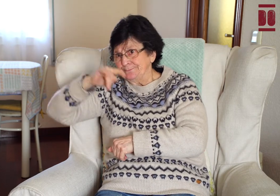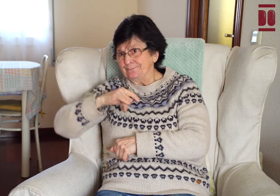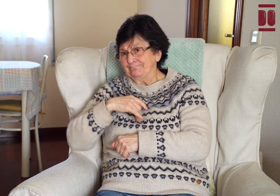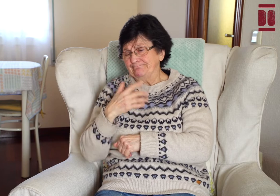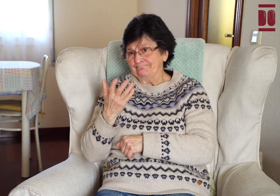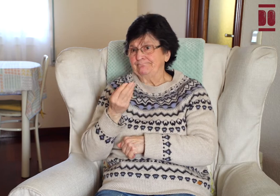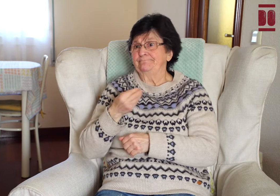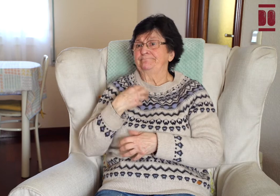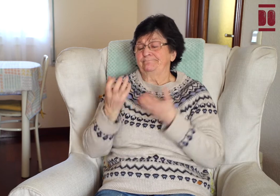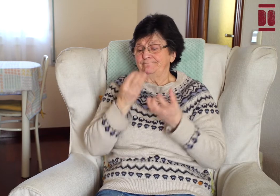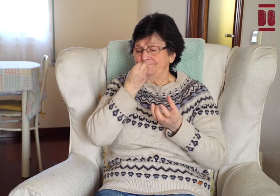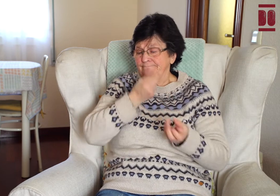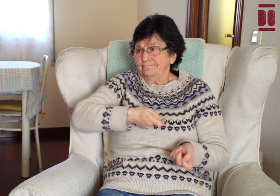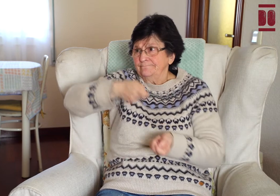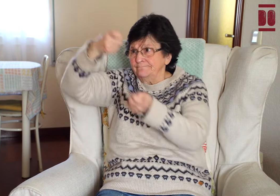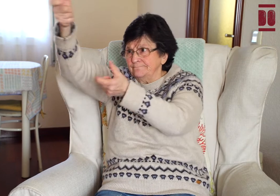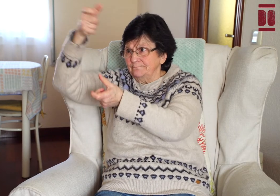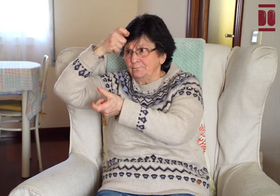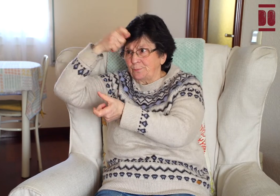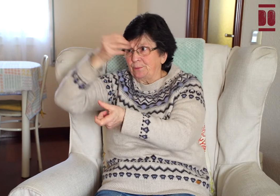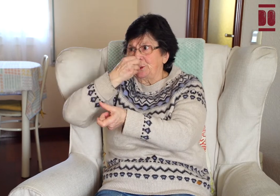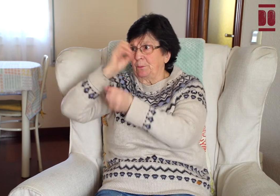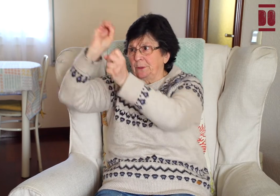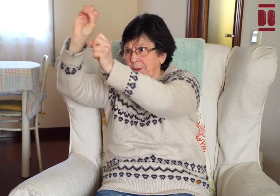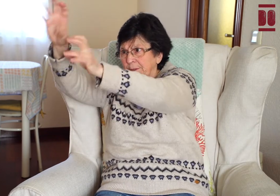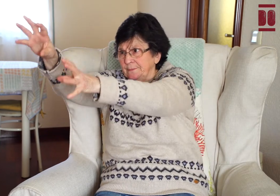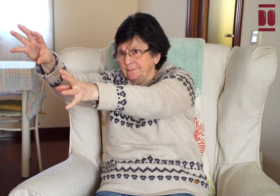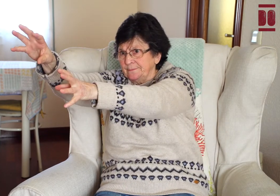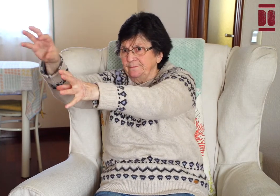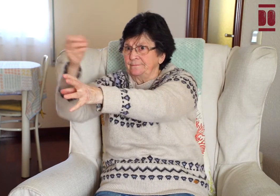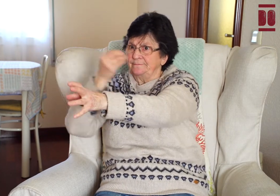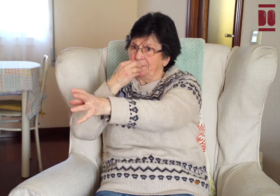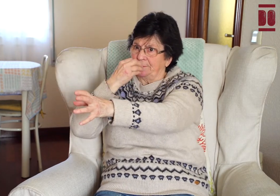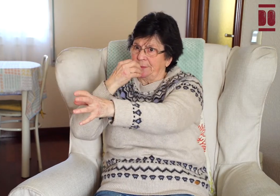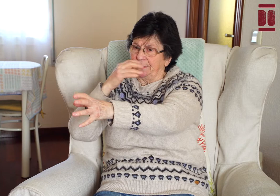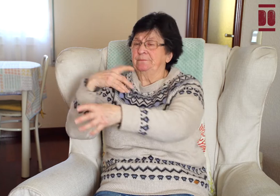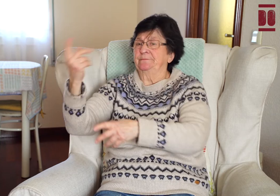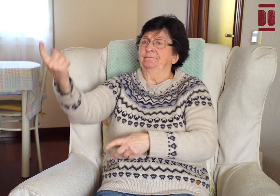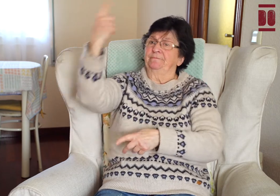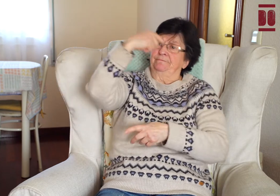Llevaba comida para mi padre y tras la comida regresaba a casa.